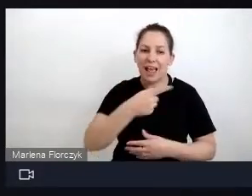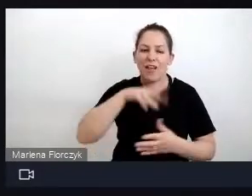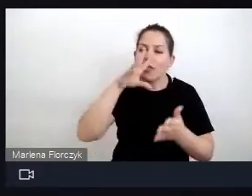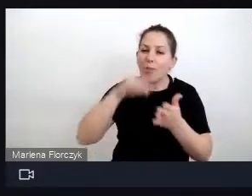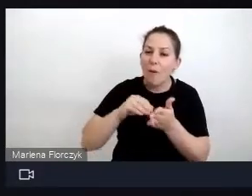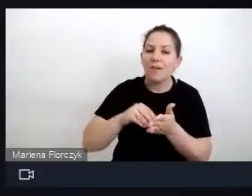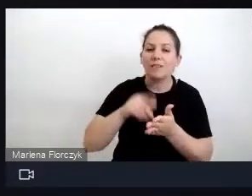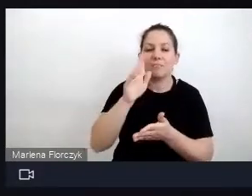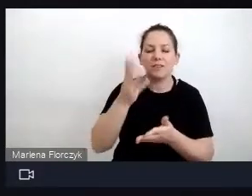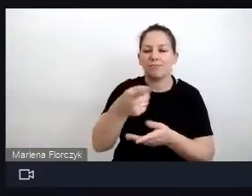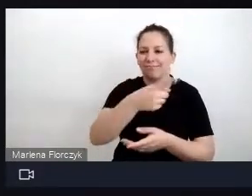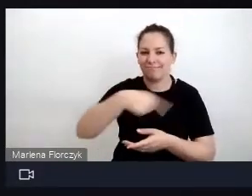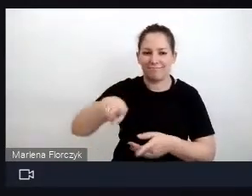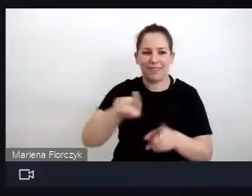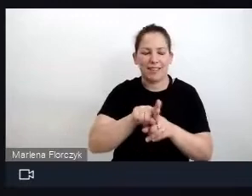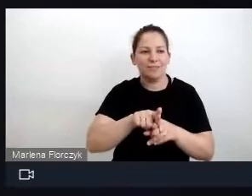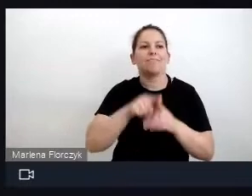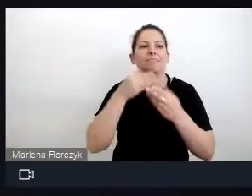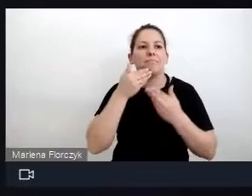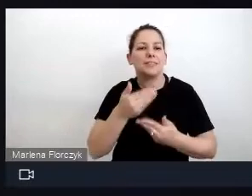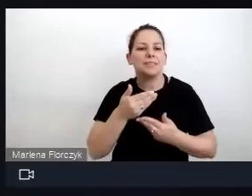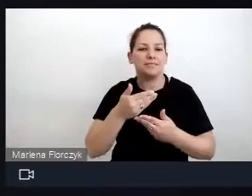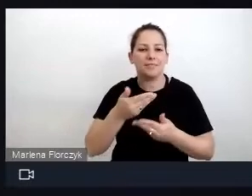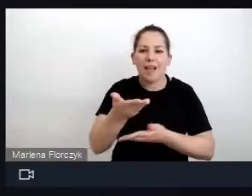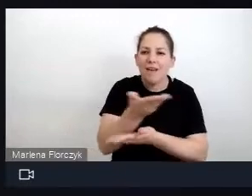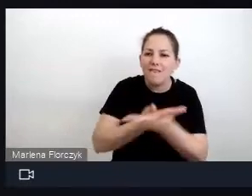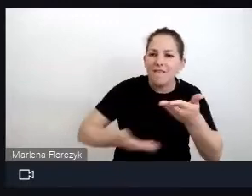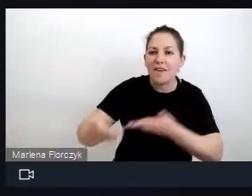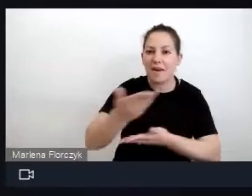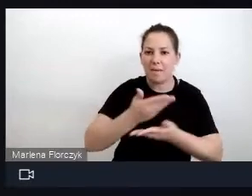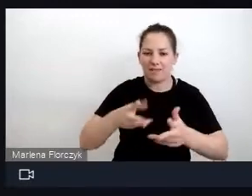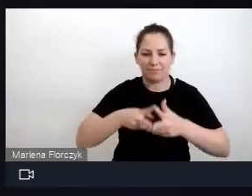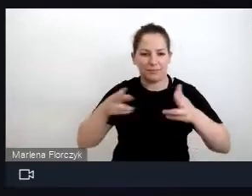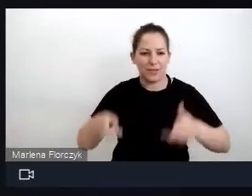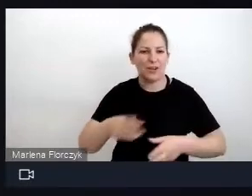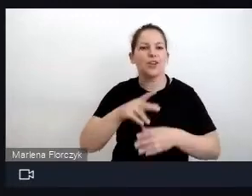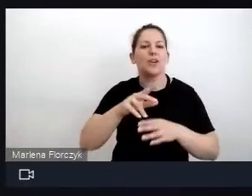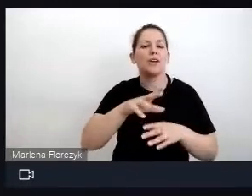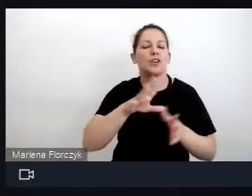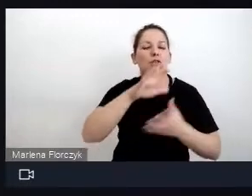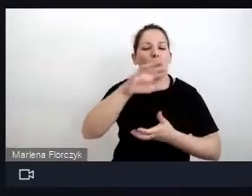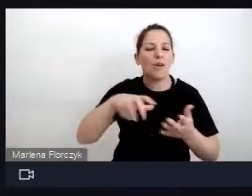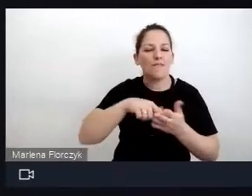będziecie państwo mieli okazję wymienić się podczas Światowego Forum Miejskiego w Katowicach,